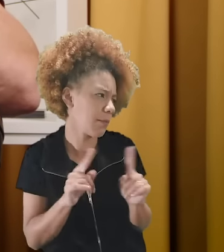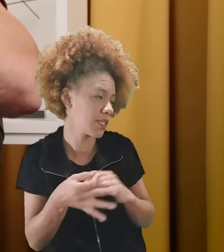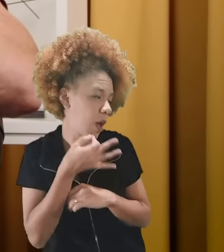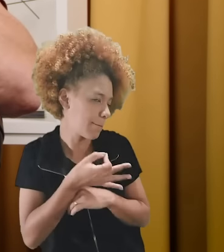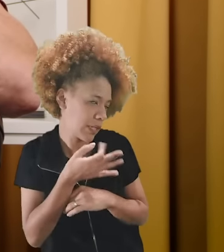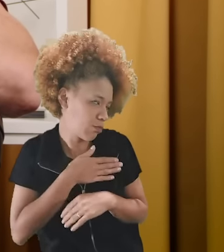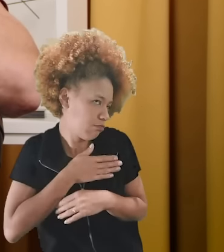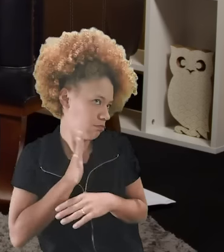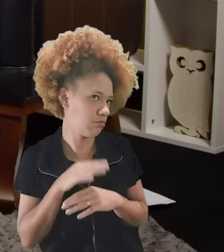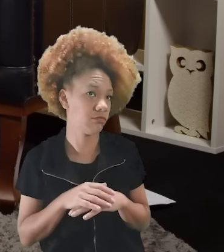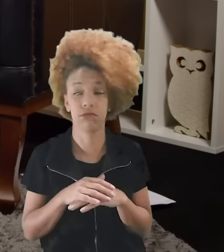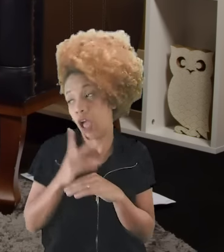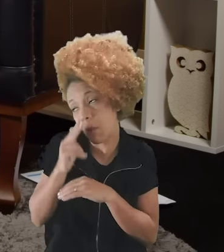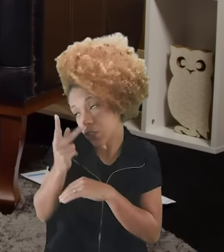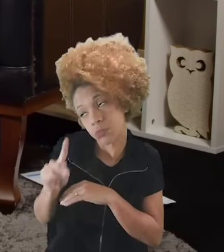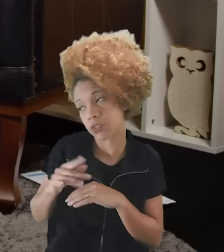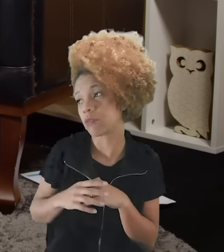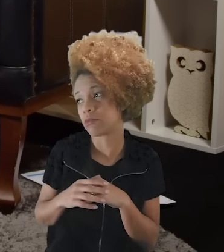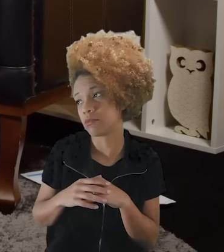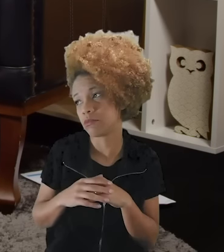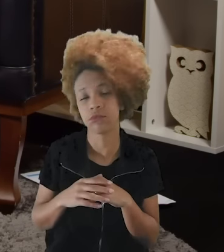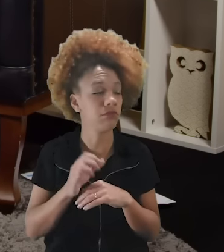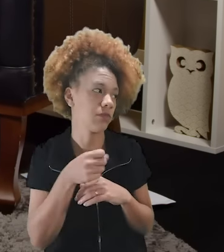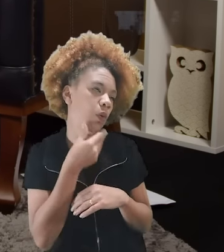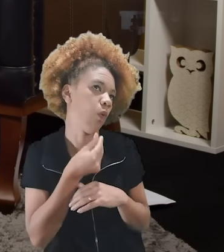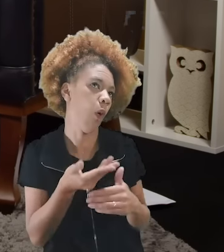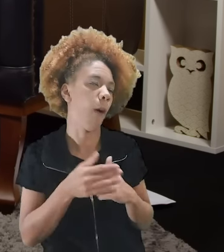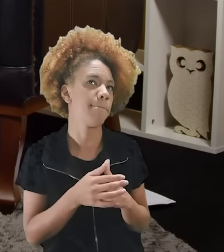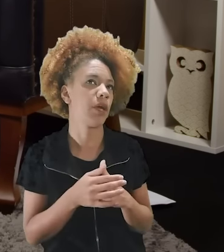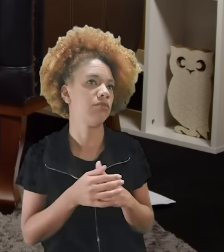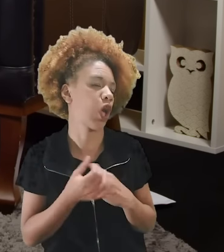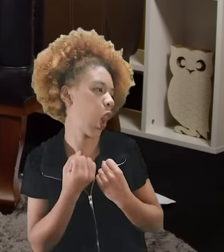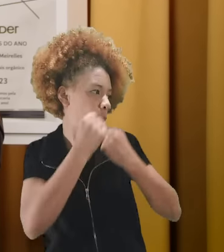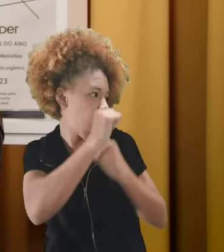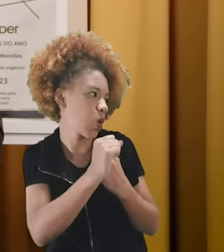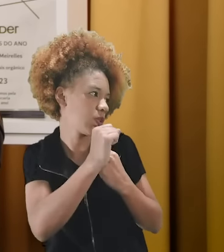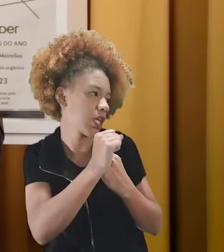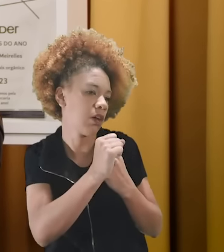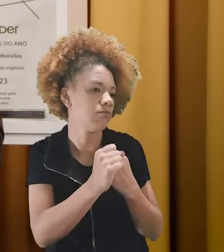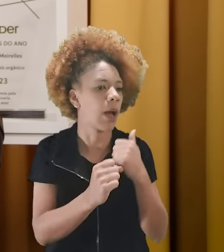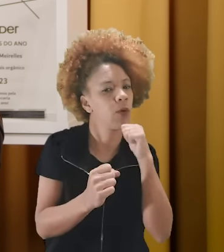é uma coisa é achismo seu é o o homem o homem vai fazer luta botar o homem uma mulher lutando acho